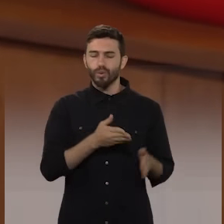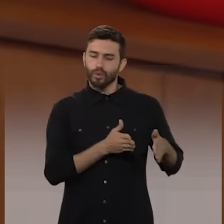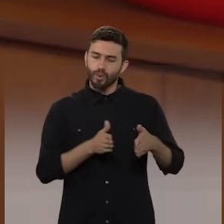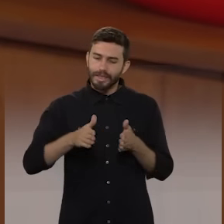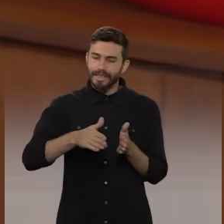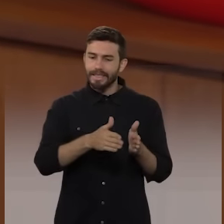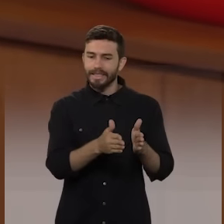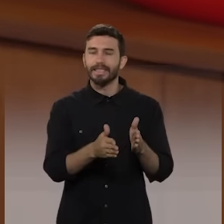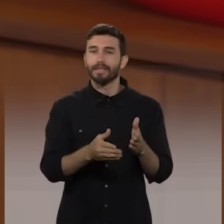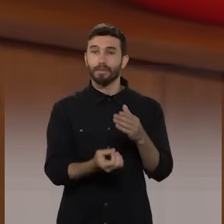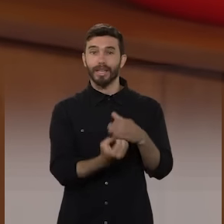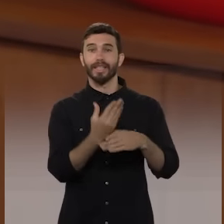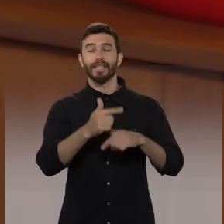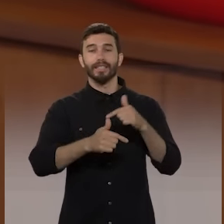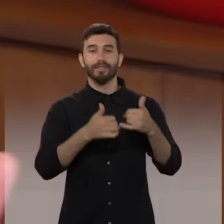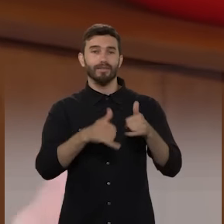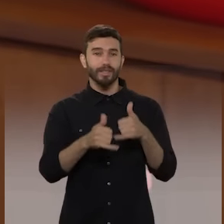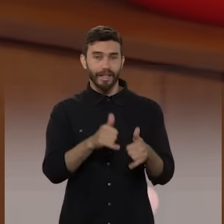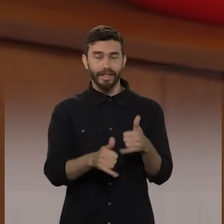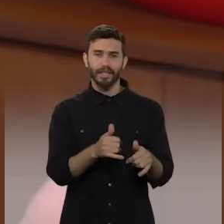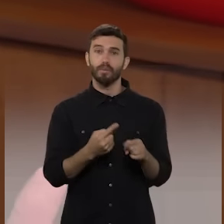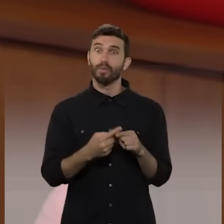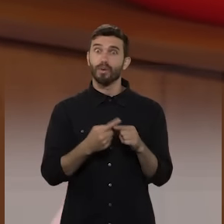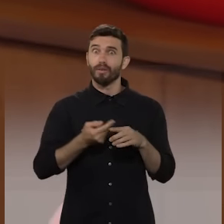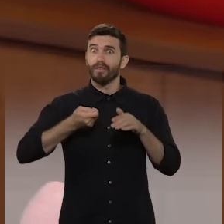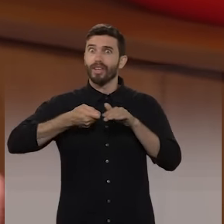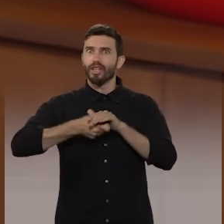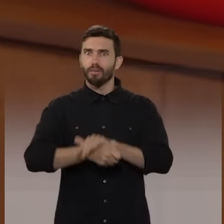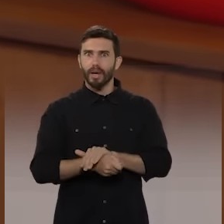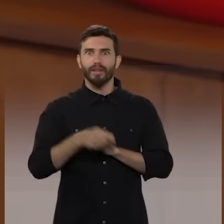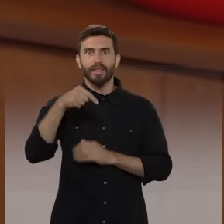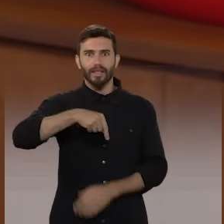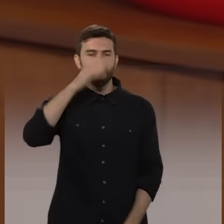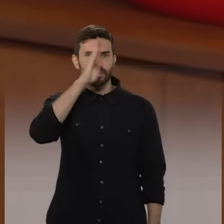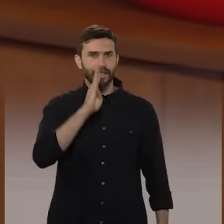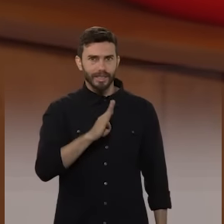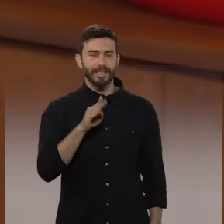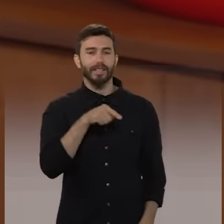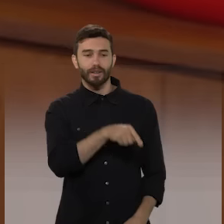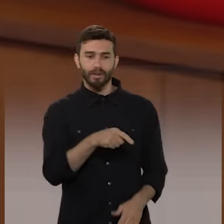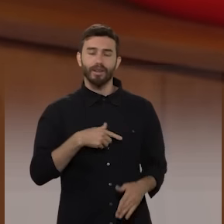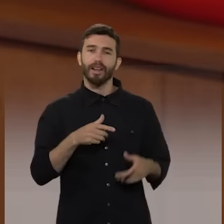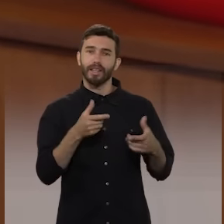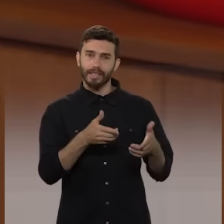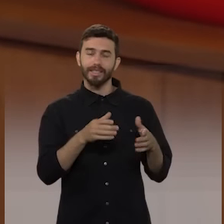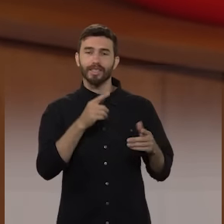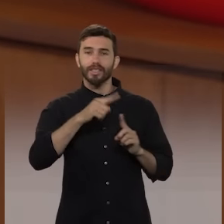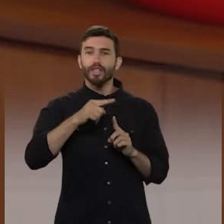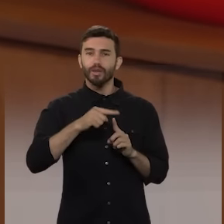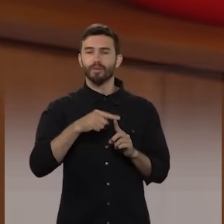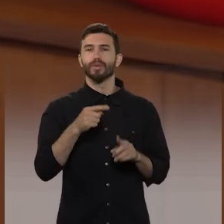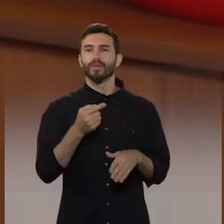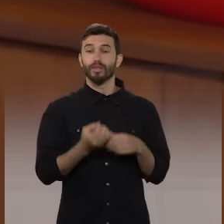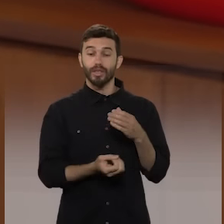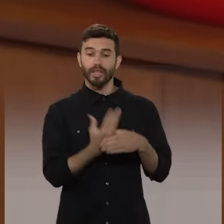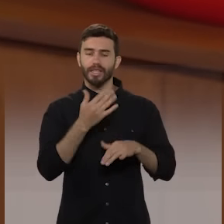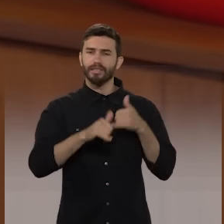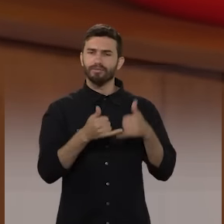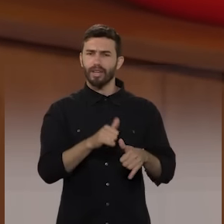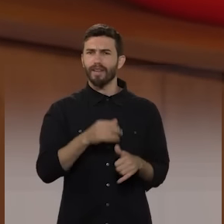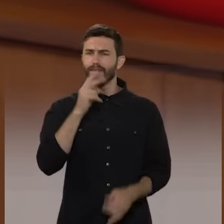investimentos feitos em grandes hidrelétricas são monumentais e com eficiência muito grande.